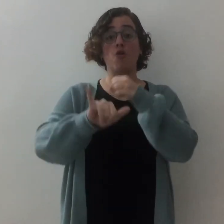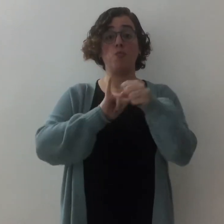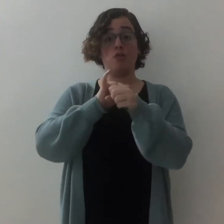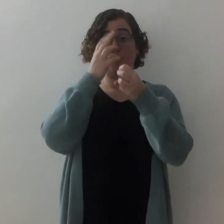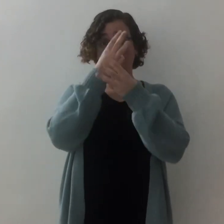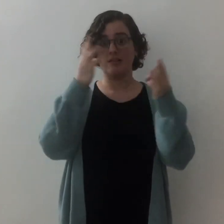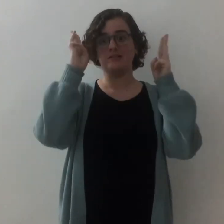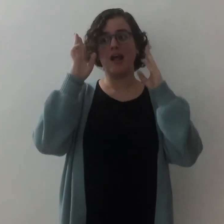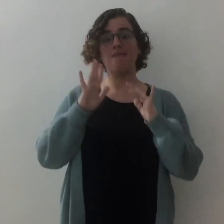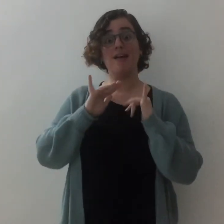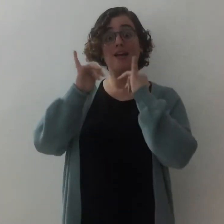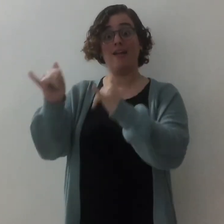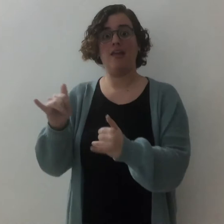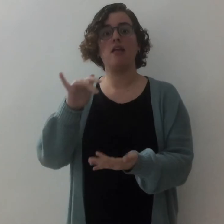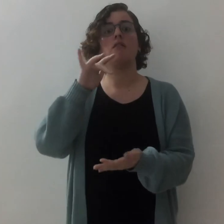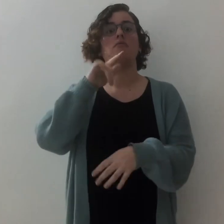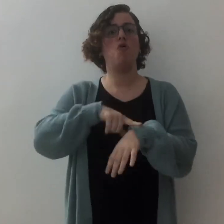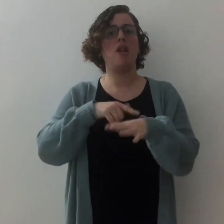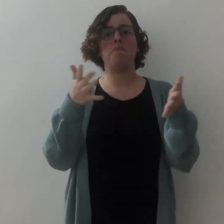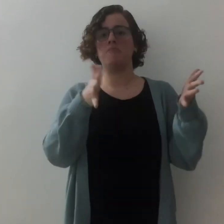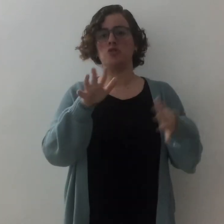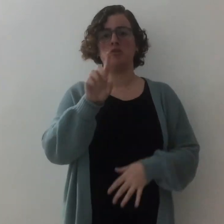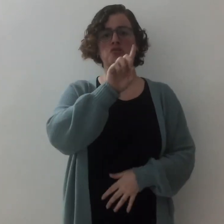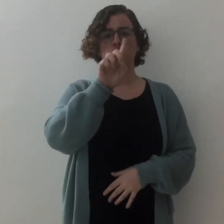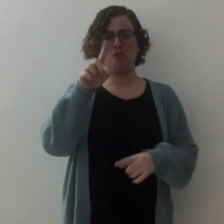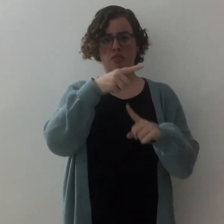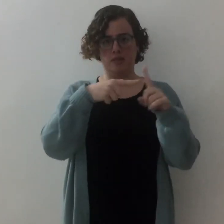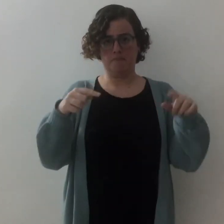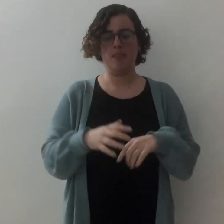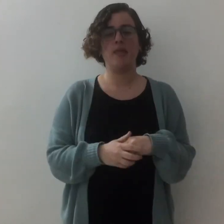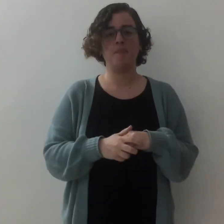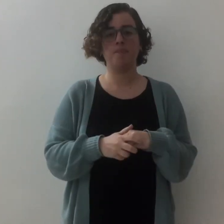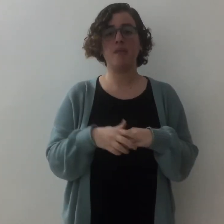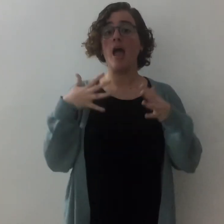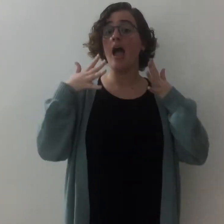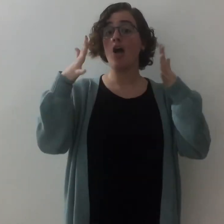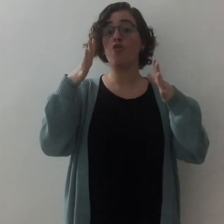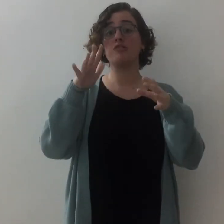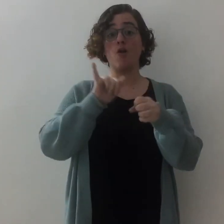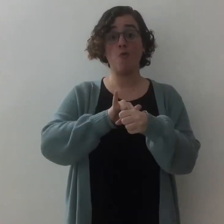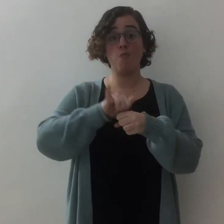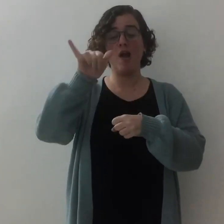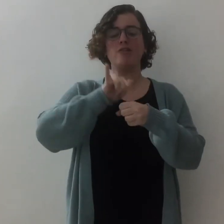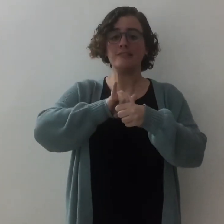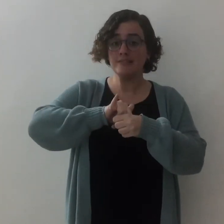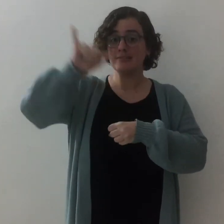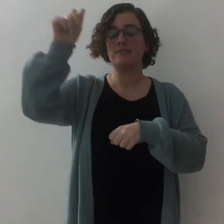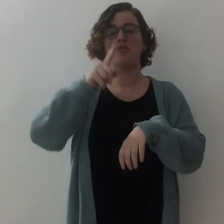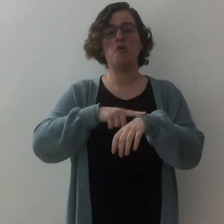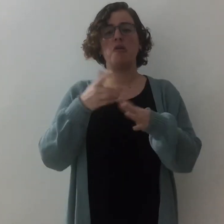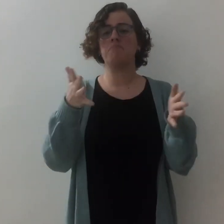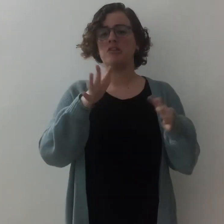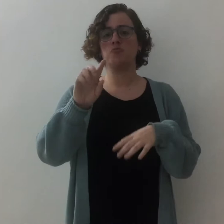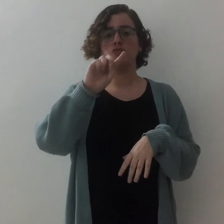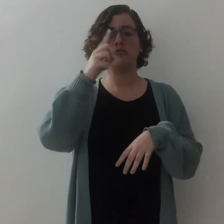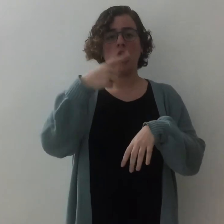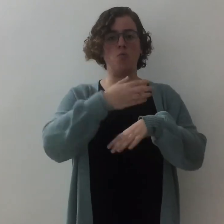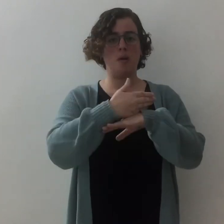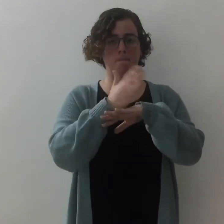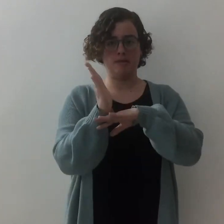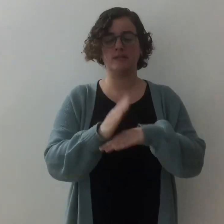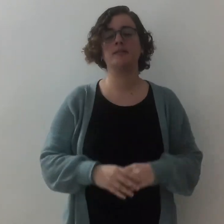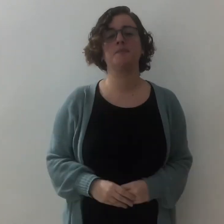Se llegará al aeropuerto aproximadamente a las 11:00h., aconsejamos comprar vuelo a partir de las 13h.